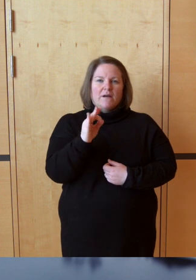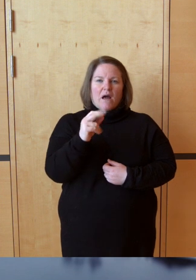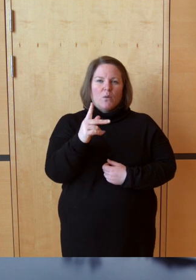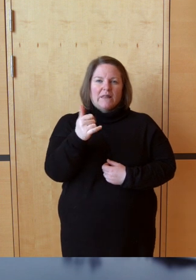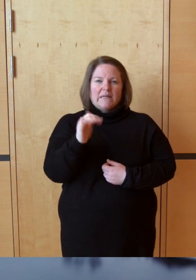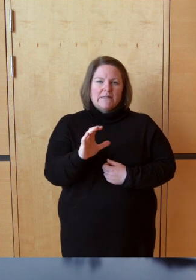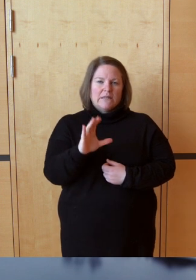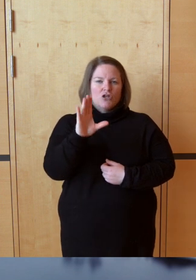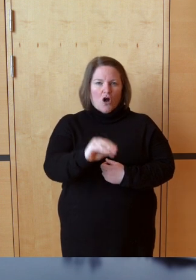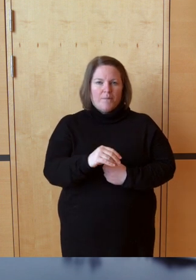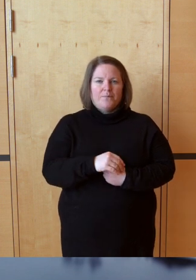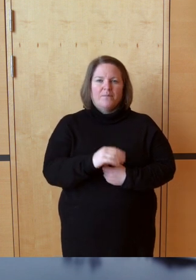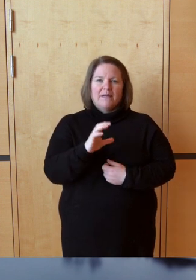Ja Simon Lindfors